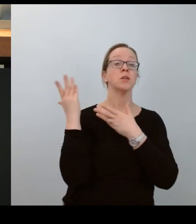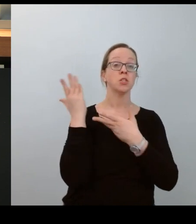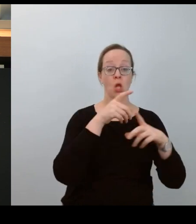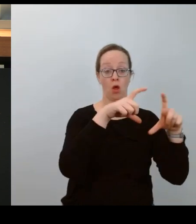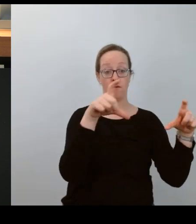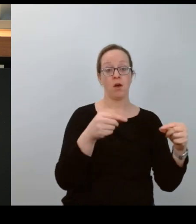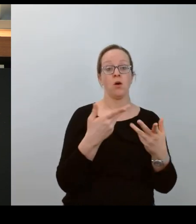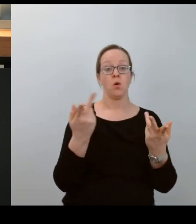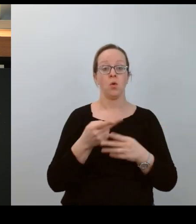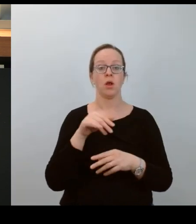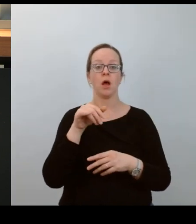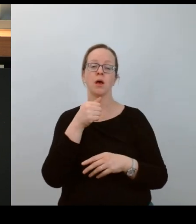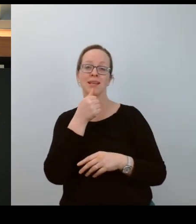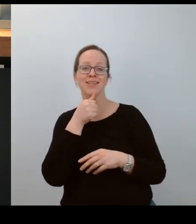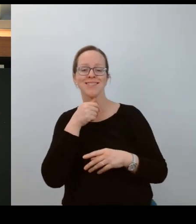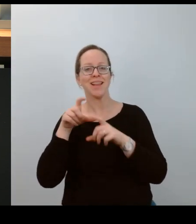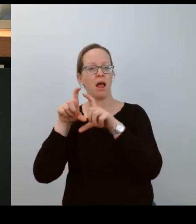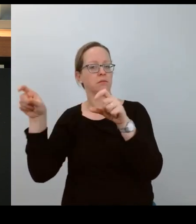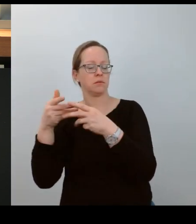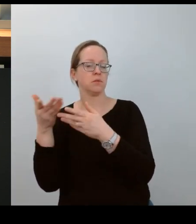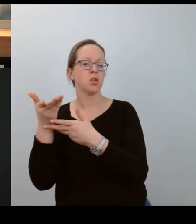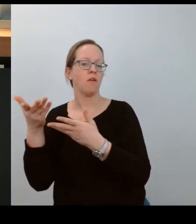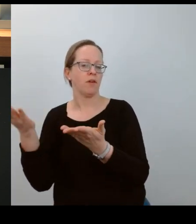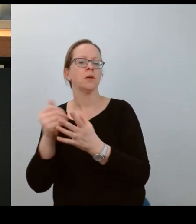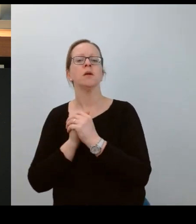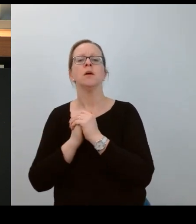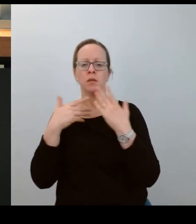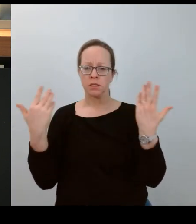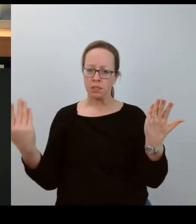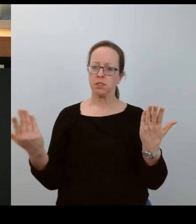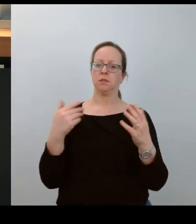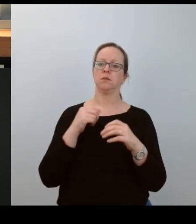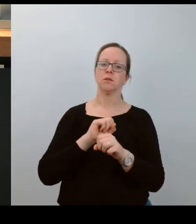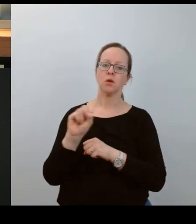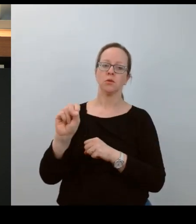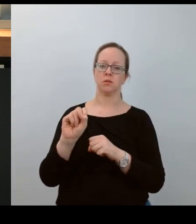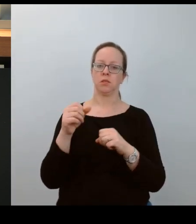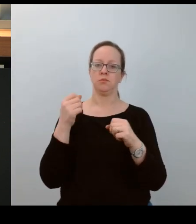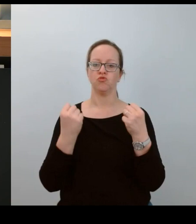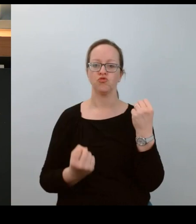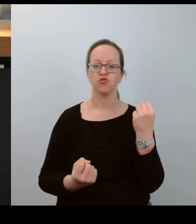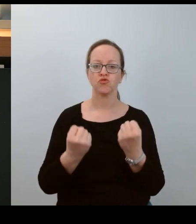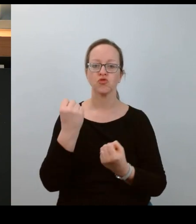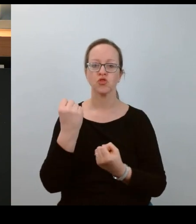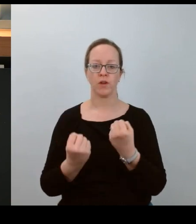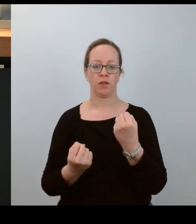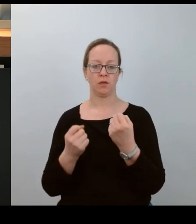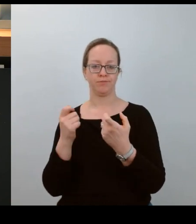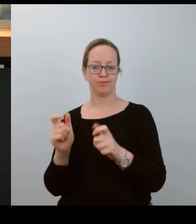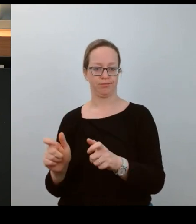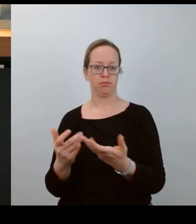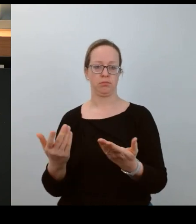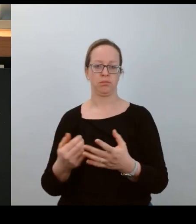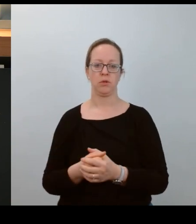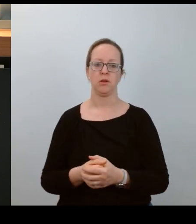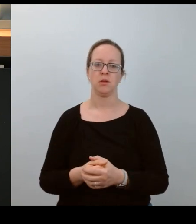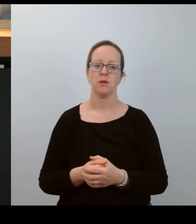dass dieser Konflikt eine längere Geschichte hat. Frau Kamp hat ihn aufgezeigt. Zwei Abkommen zwischen den USA und der Europäischen Union sind vom Europäischen